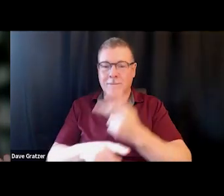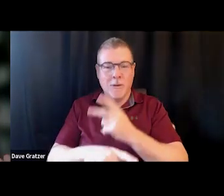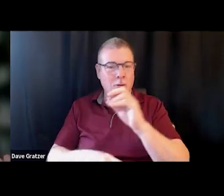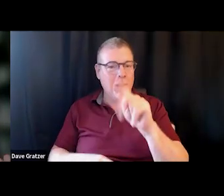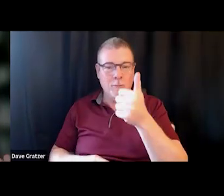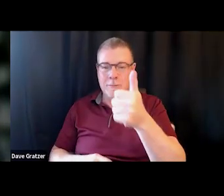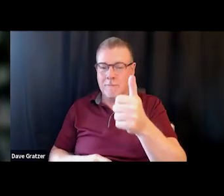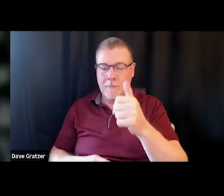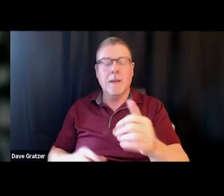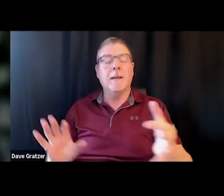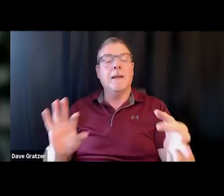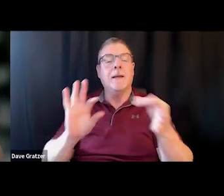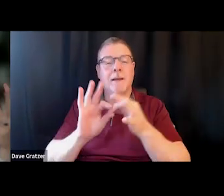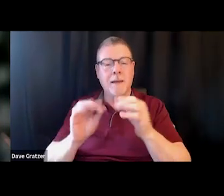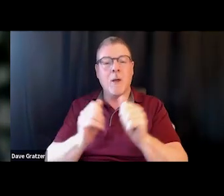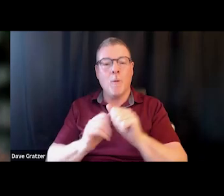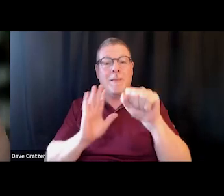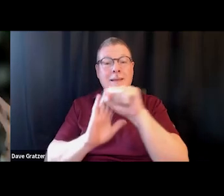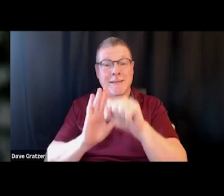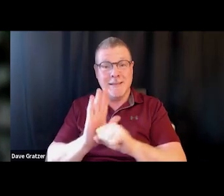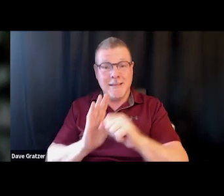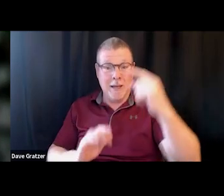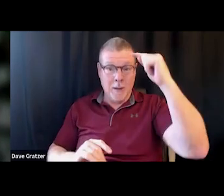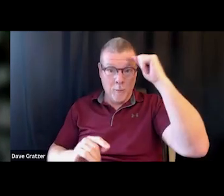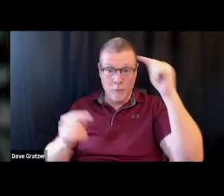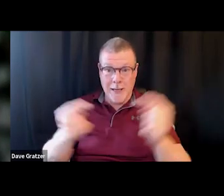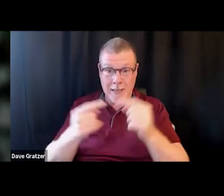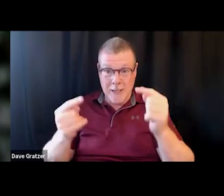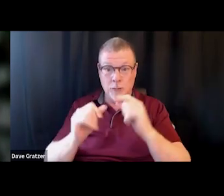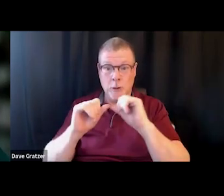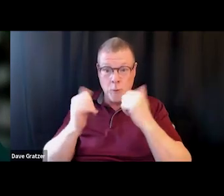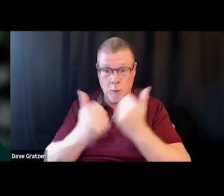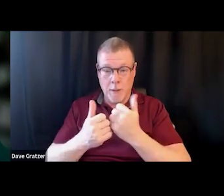Conectarán con las asociaciones de lesiones cerebrales de su estado. Son defensores, quieren que las personas se conecten con los servicios,